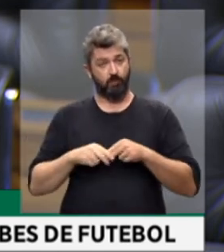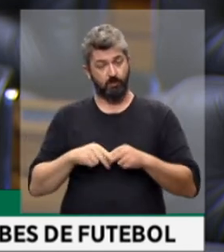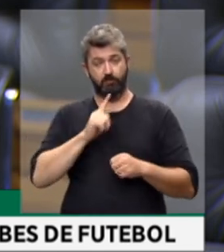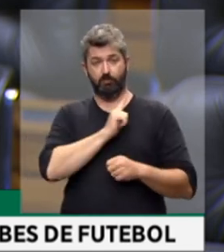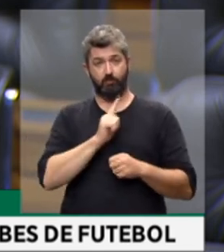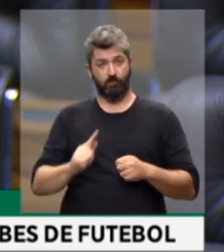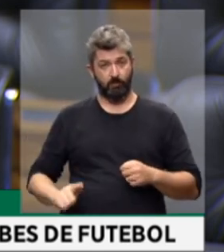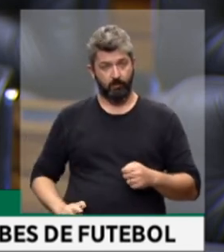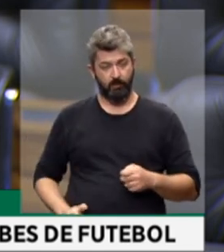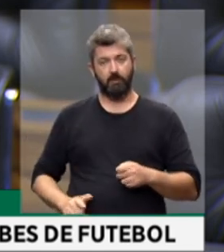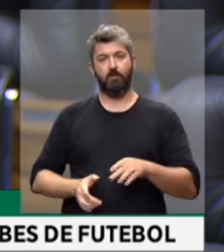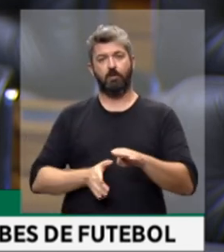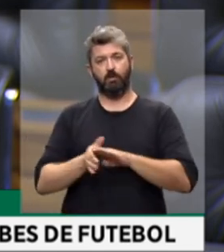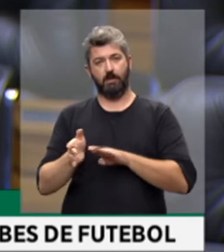OBRIGADO, DEPUTADO. COMO VOTA